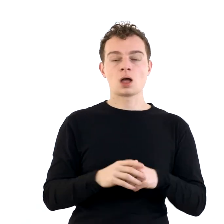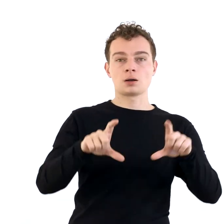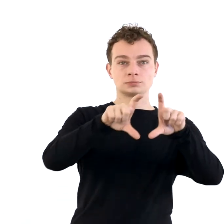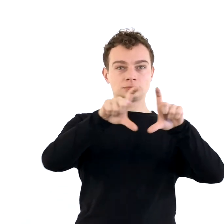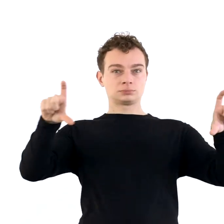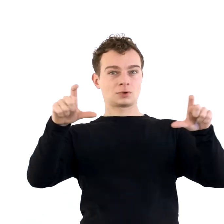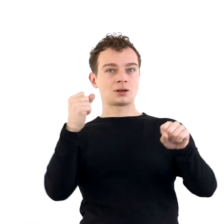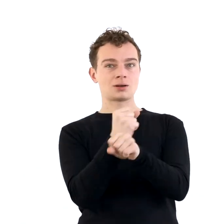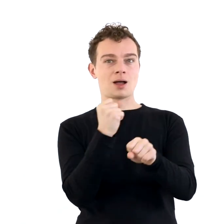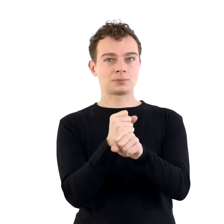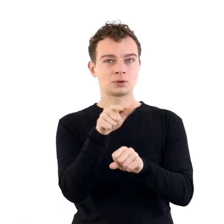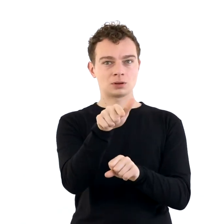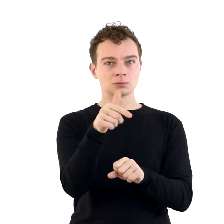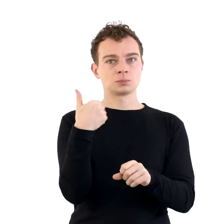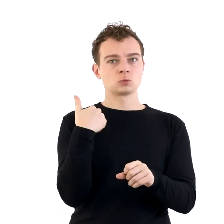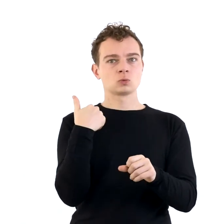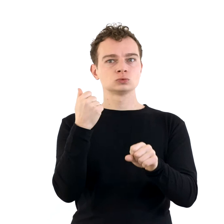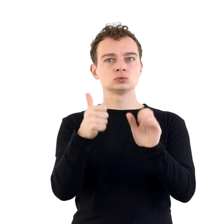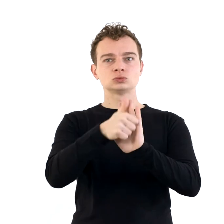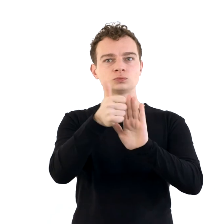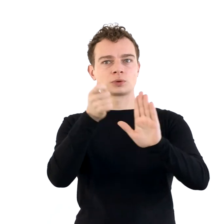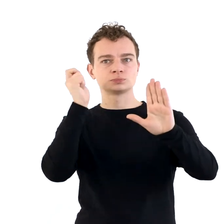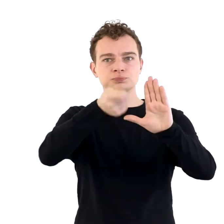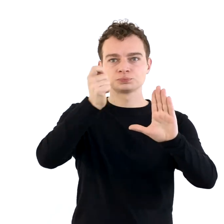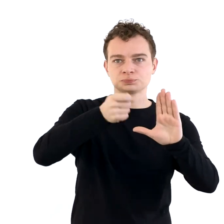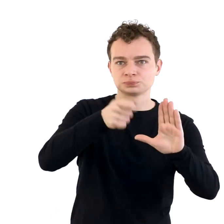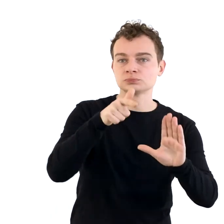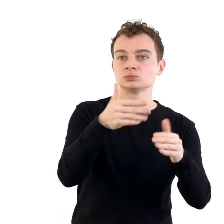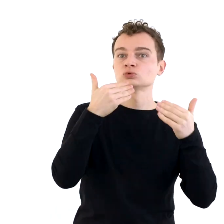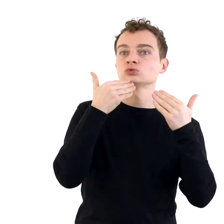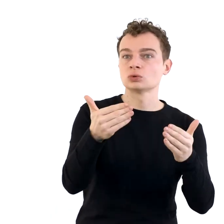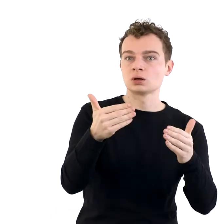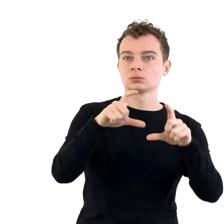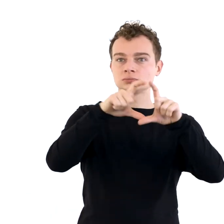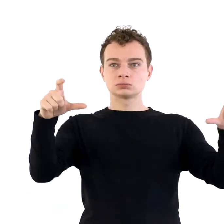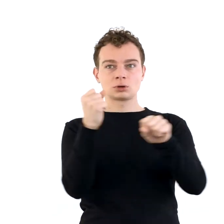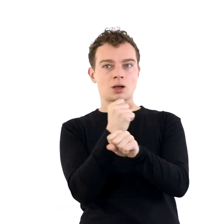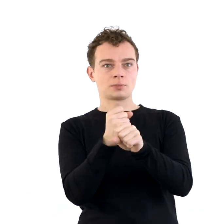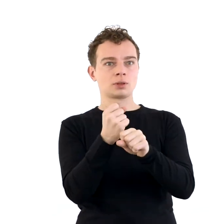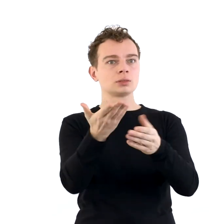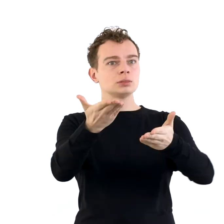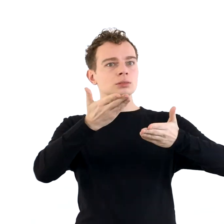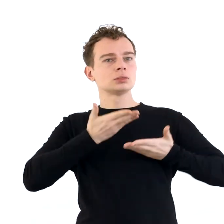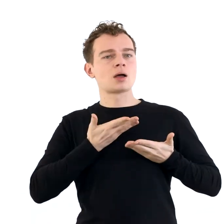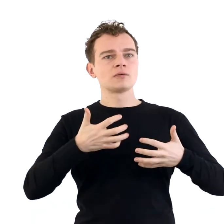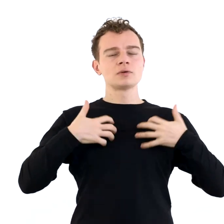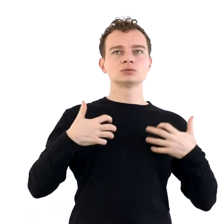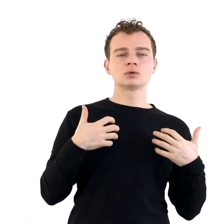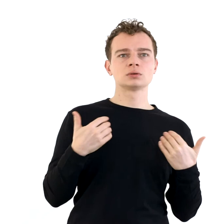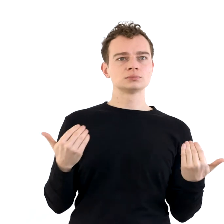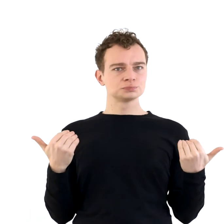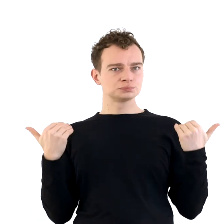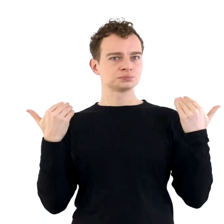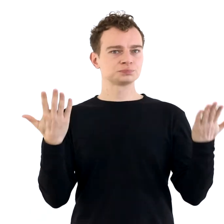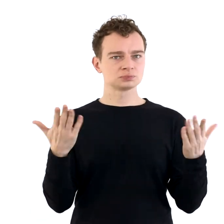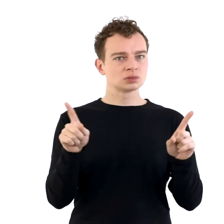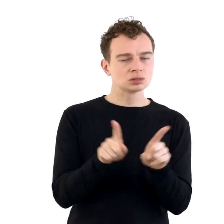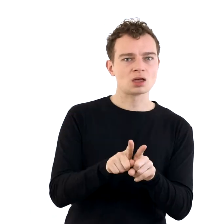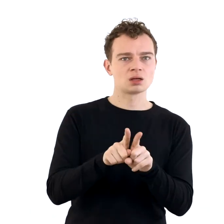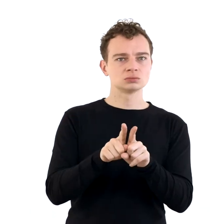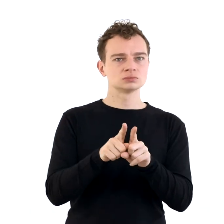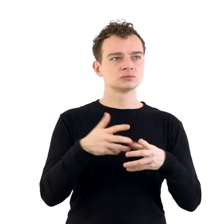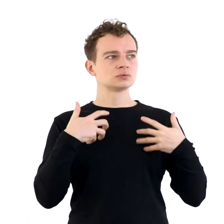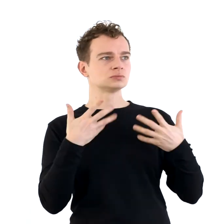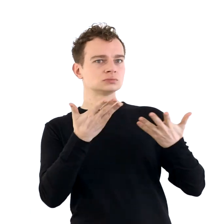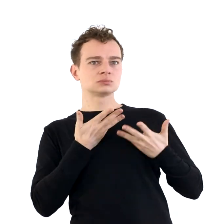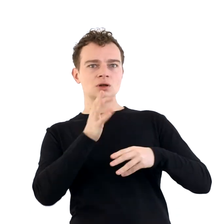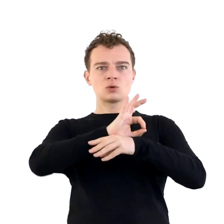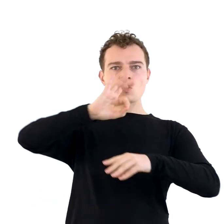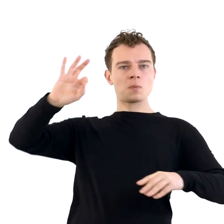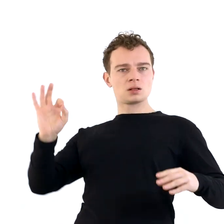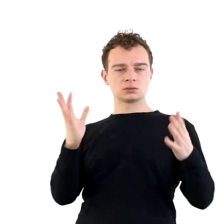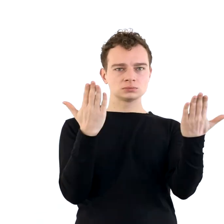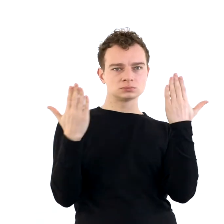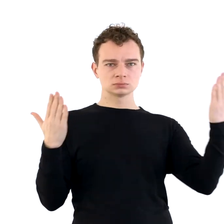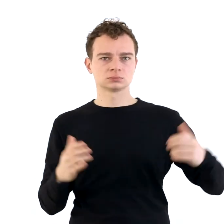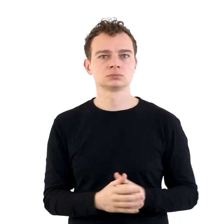Wrażenie dostojności, geometryzacji wzmacniało użycie bloku kamiennego, w którym była wykuwana rzeźba.